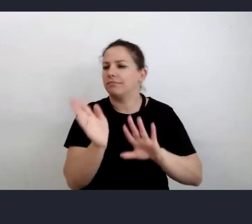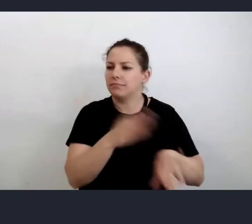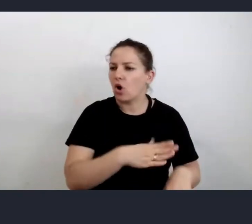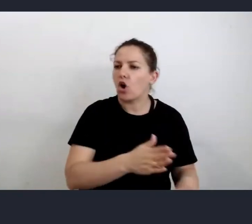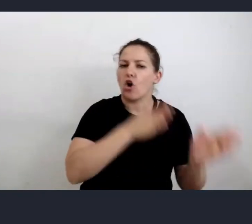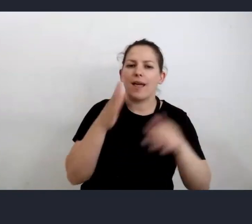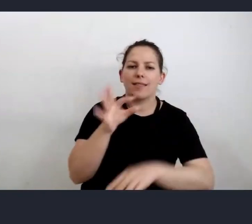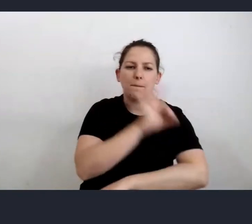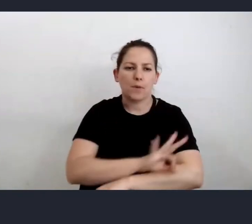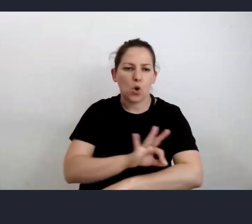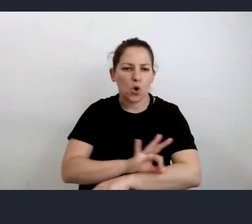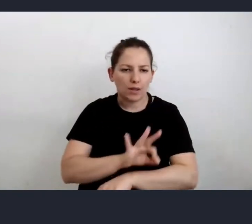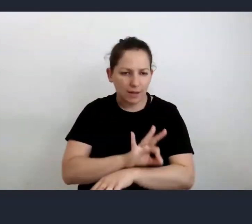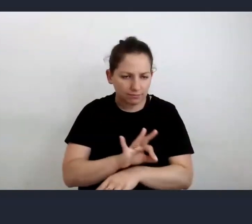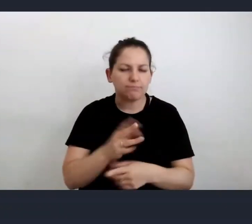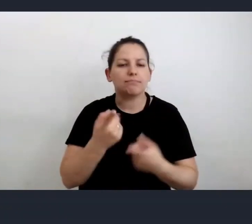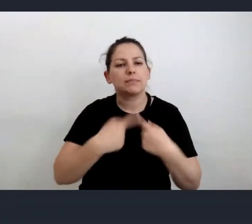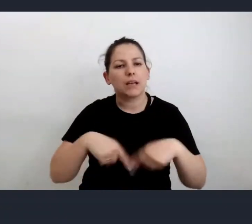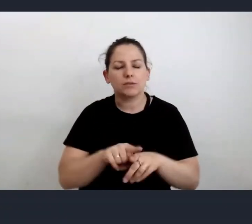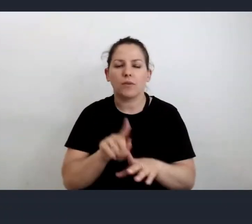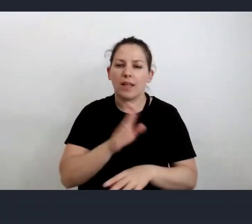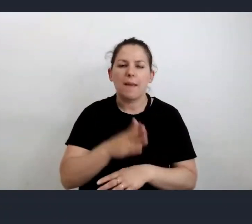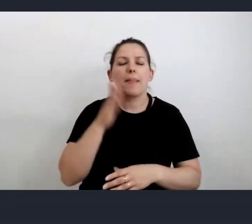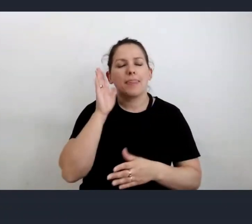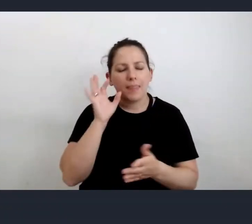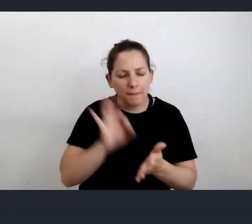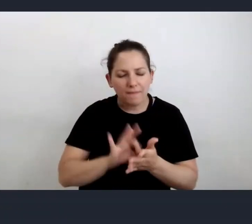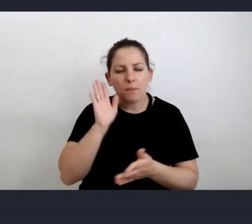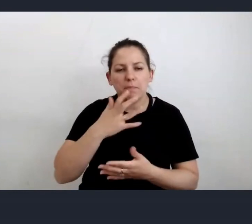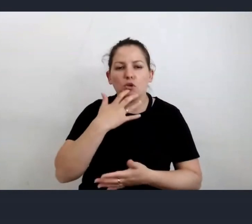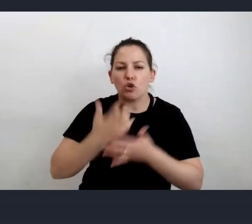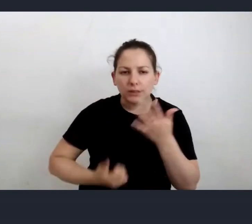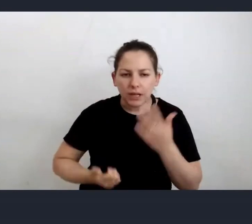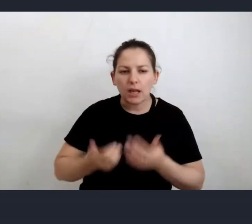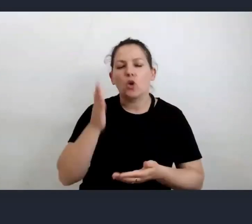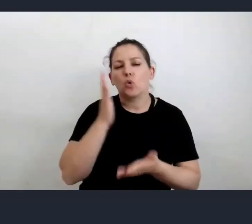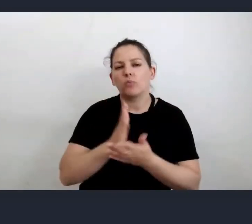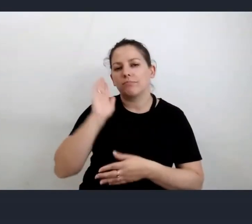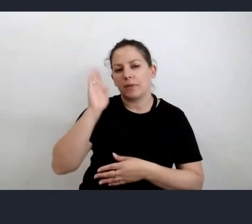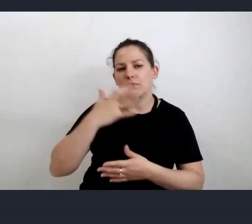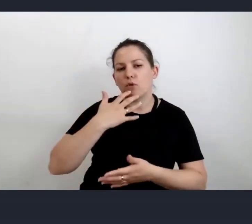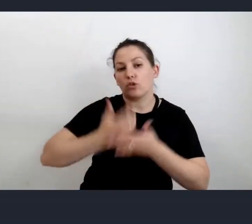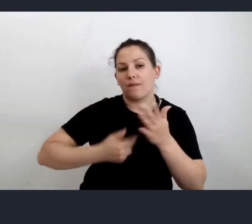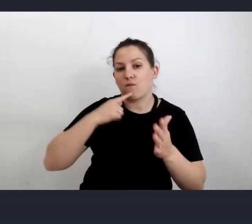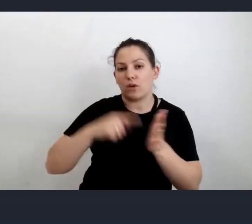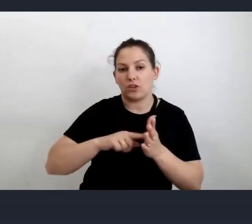który został zrealizowany". Na pewno będziemy korzystali, na pewno będziemy już później korzystali z tych właśnie działań, wniosków,